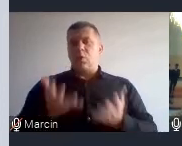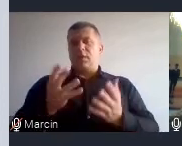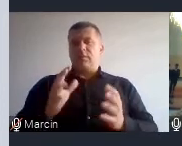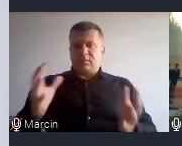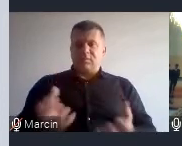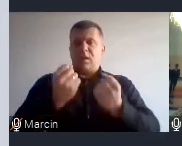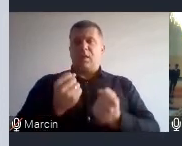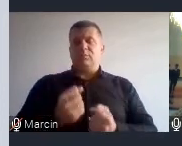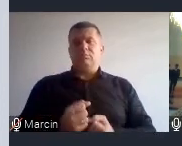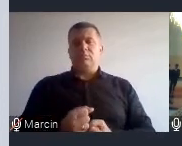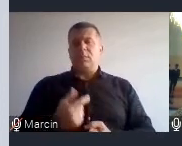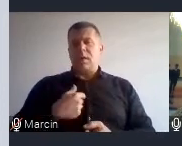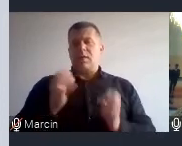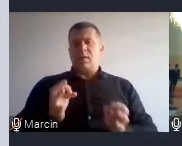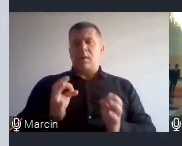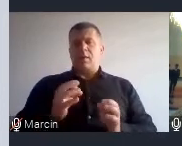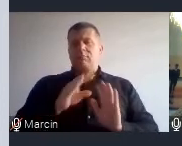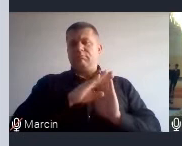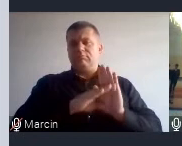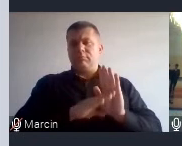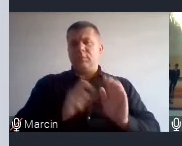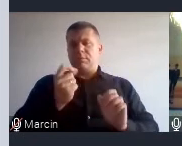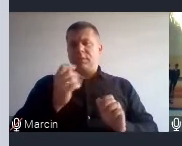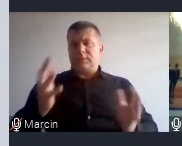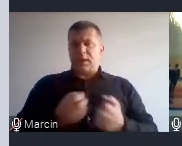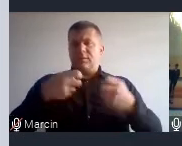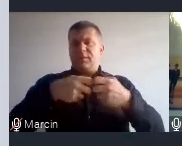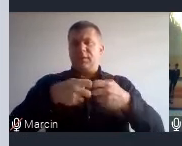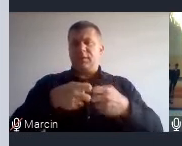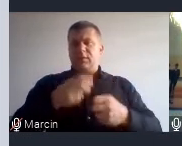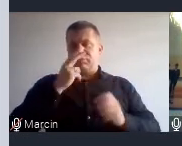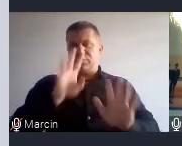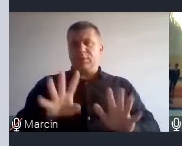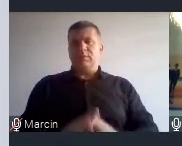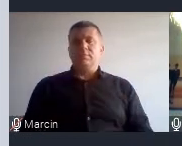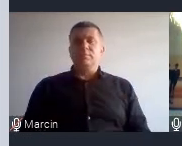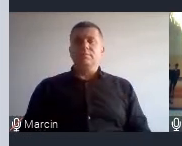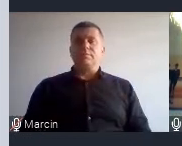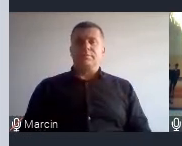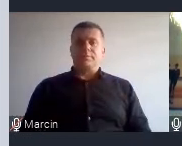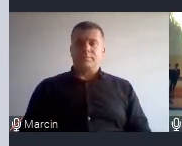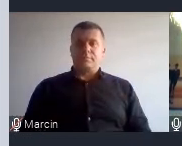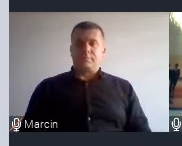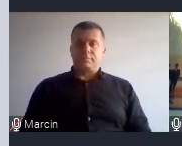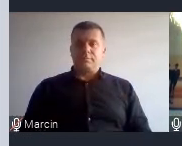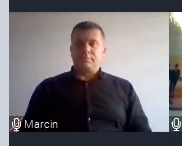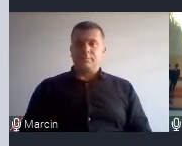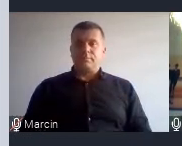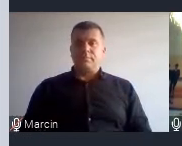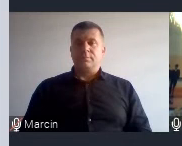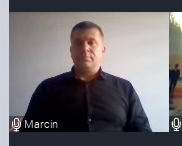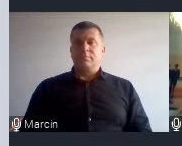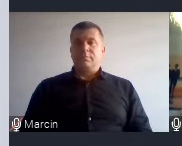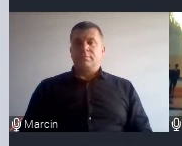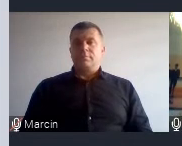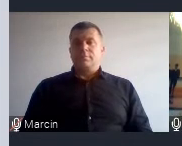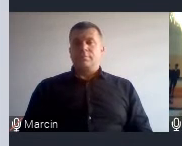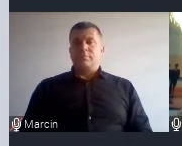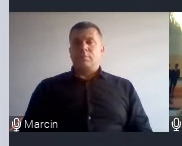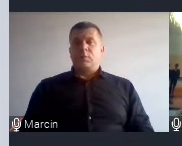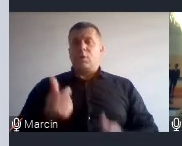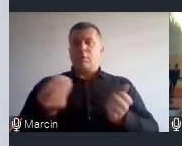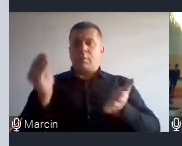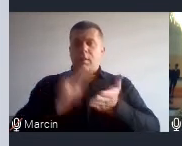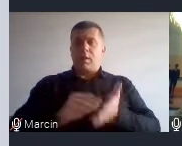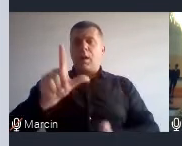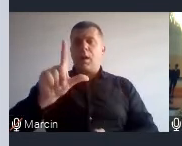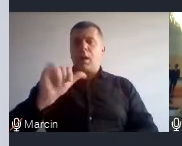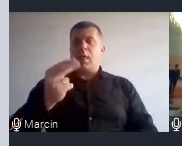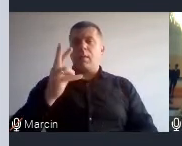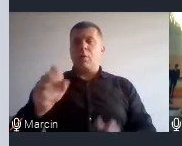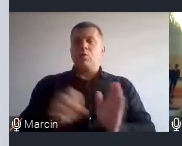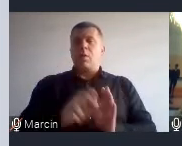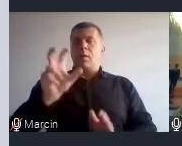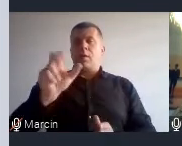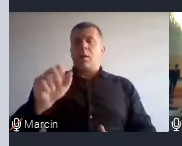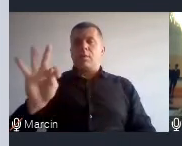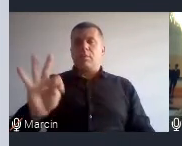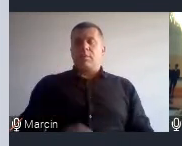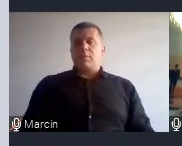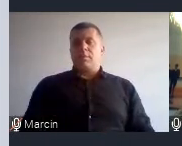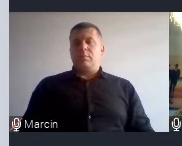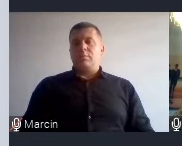Ja w tej chwili Państwu ten taryfikator odnajdę w Internecie i wkleję link do Rozporządzenia,